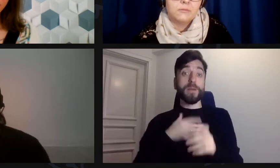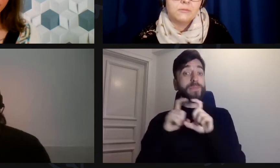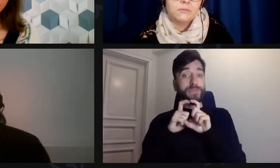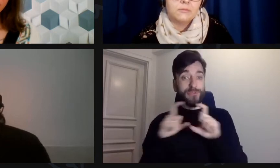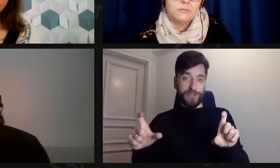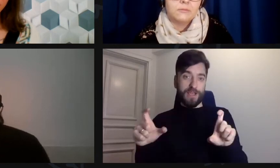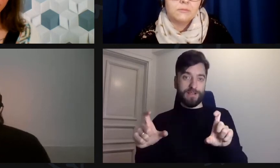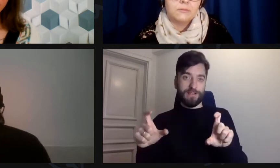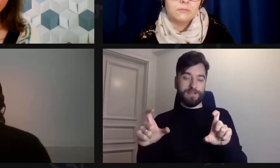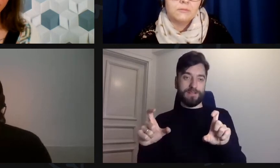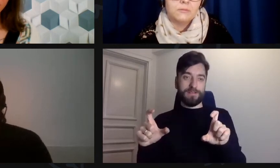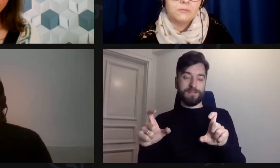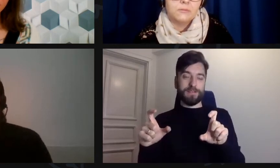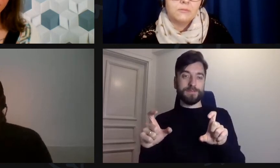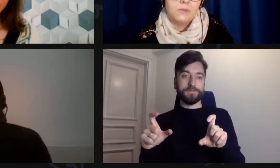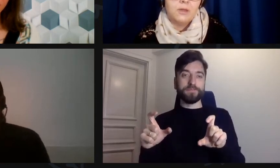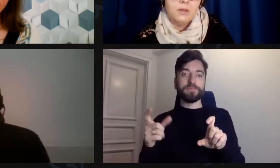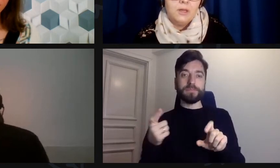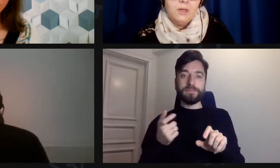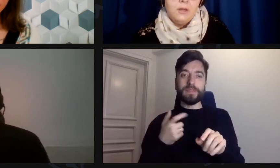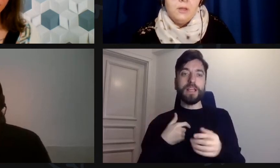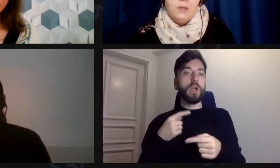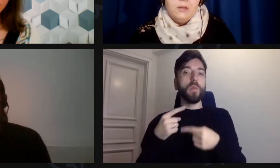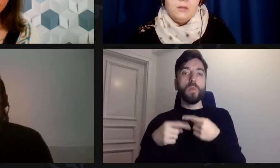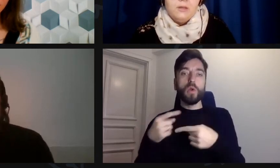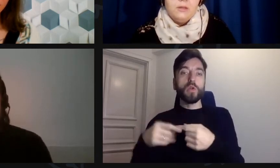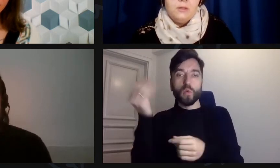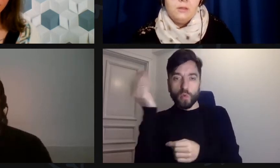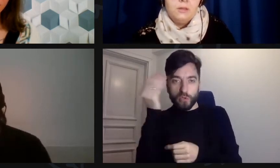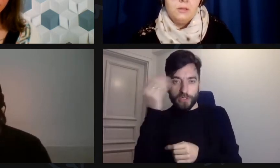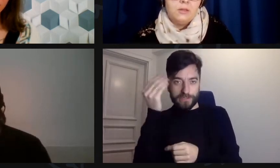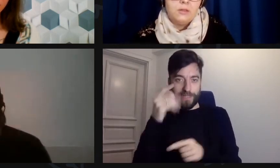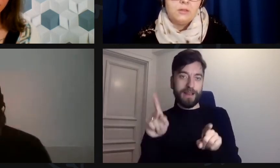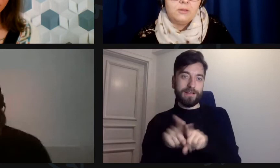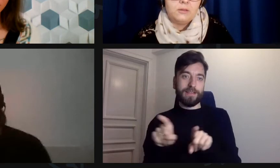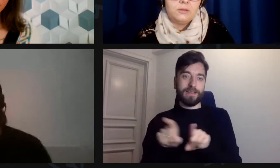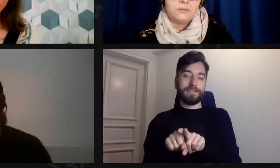Jesteśmy nie tylko podczas procesu uczenia się, ale w pewnej grupie,